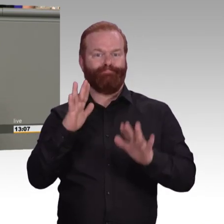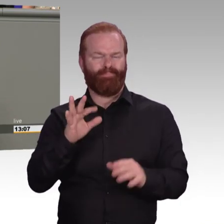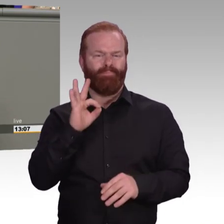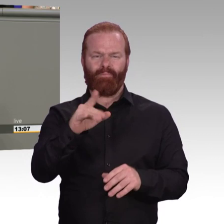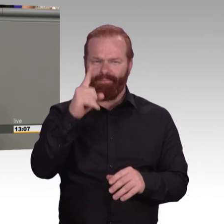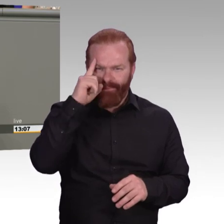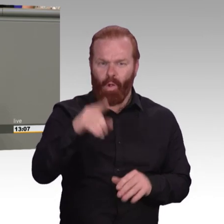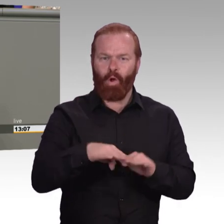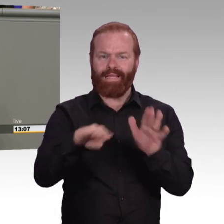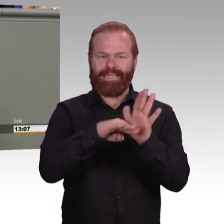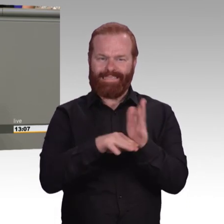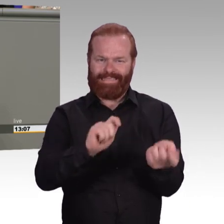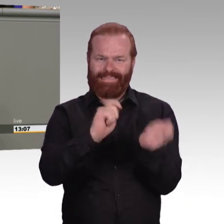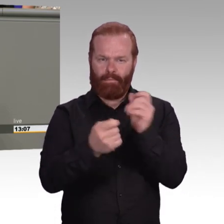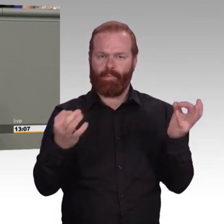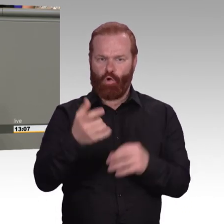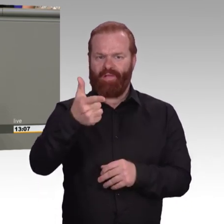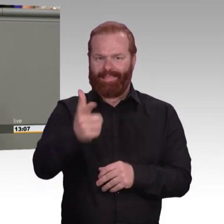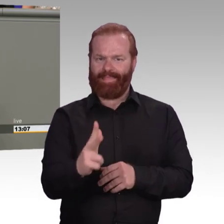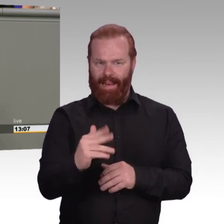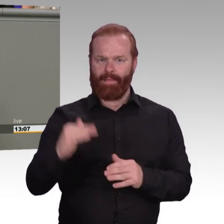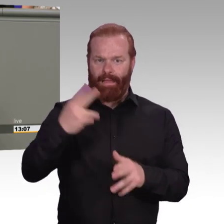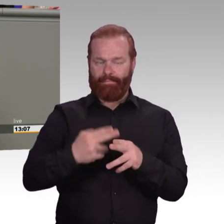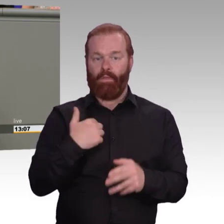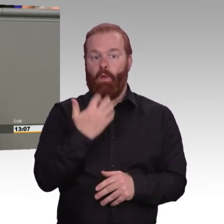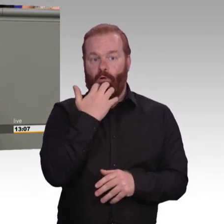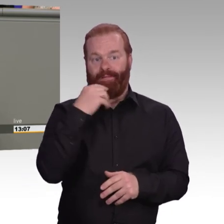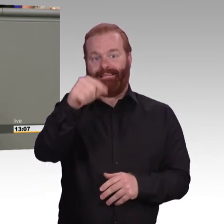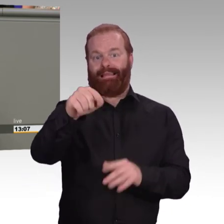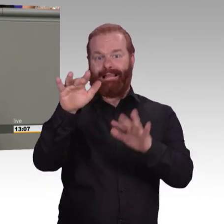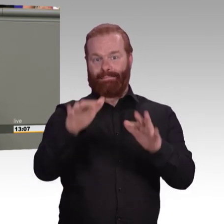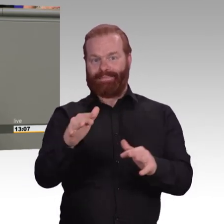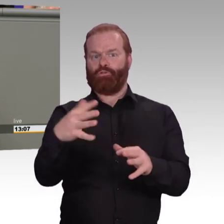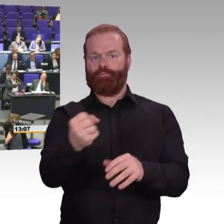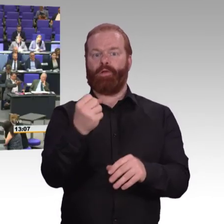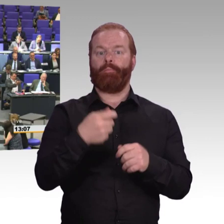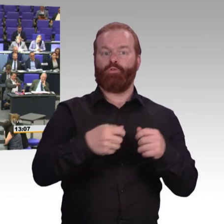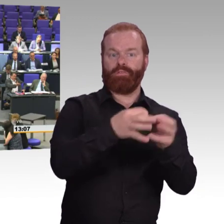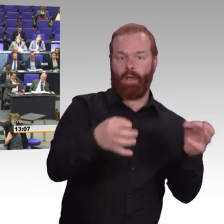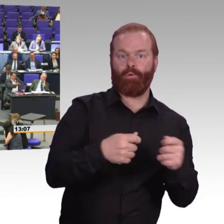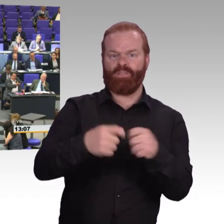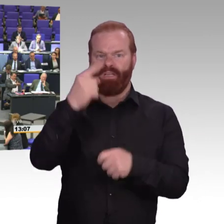Und ich glaube, Sie können hier so viel rein rufen, wie sie wollen. Die AfD wird da keine größere relevante Rolle spielen